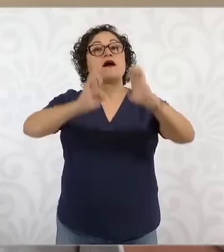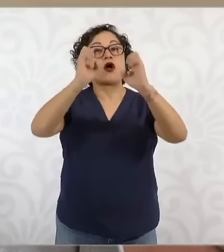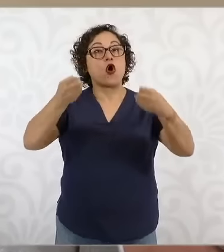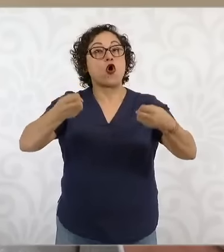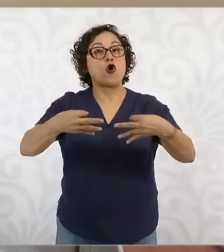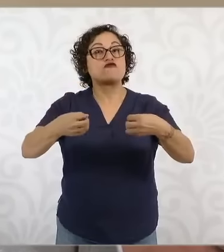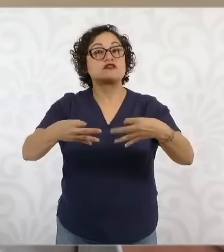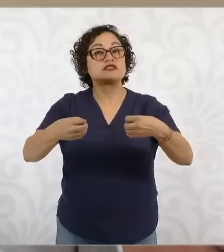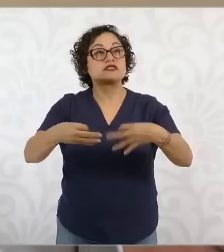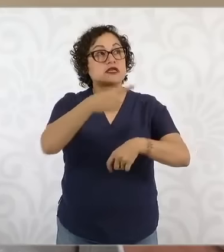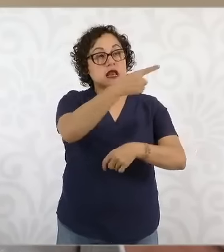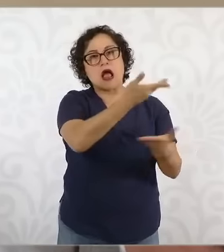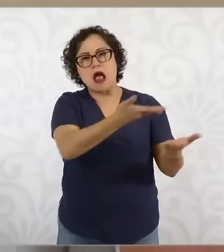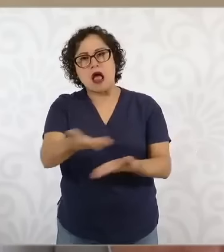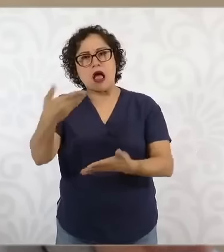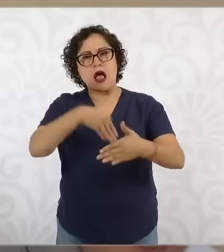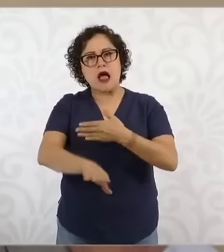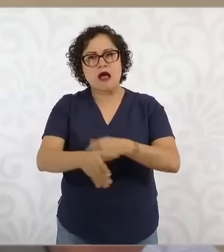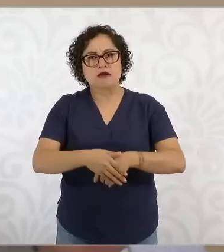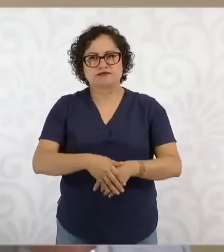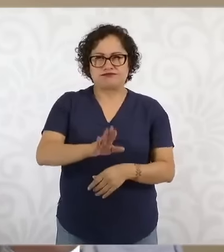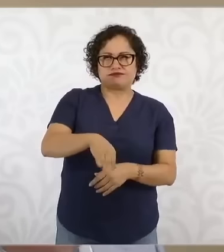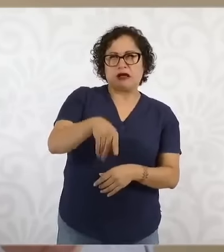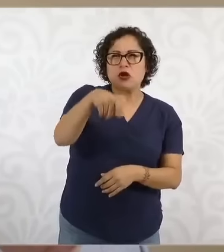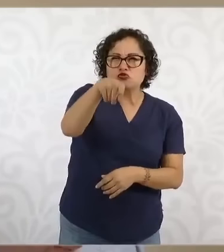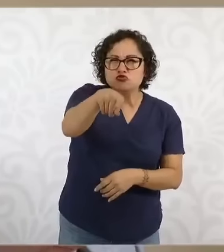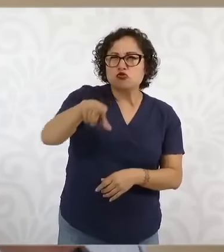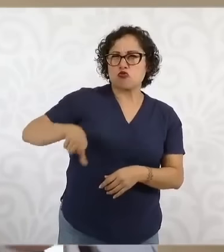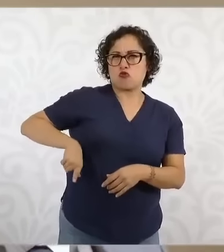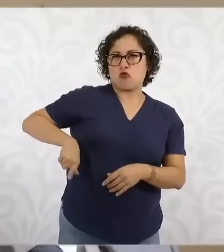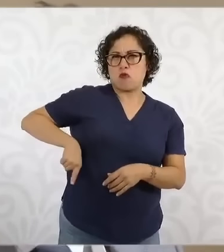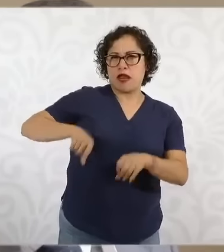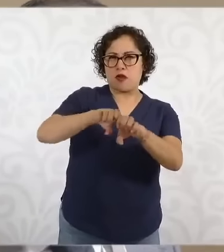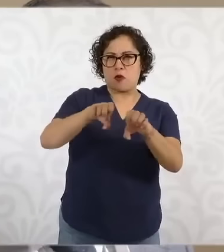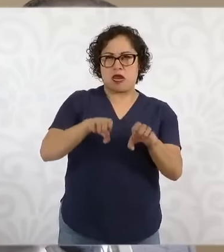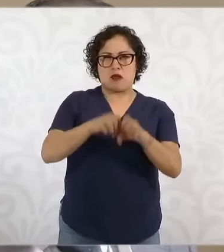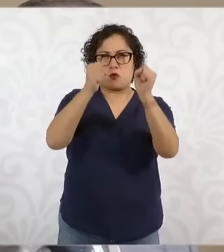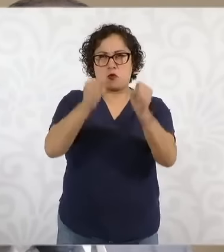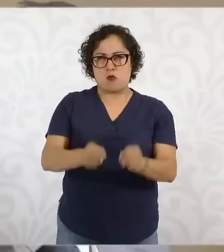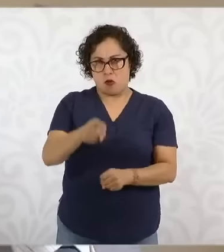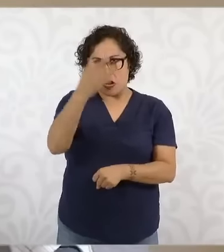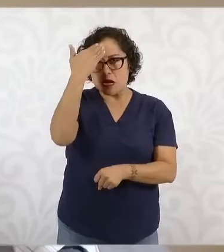presidenta, tiene información de que la CIA haya reclutado a la a la gobernadora del PAN,